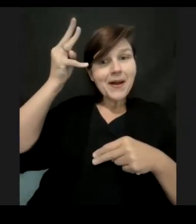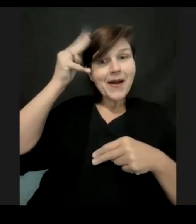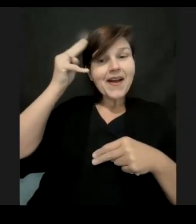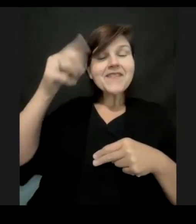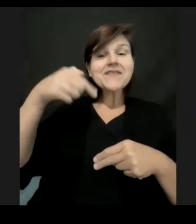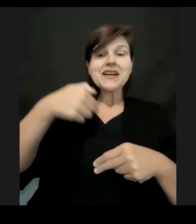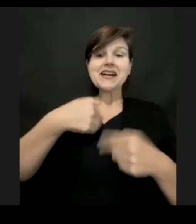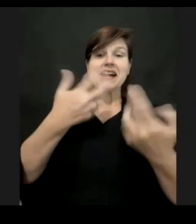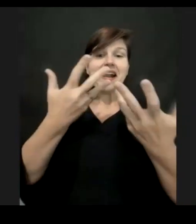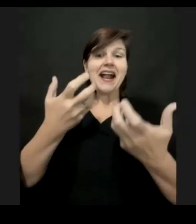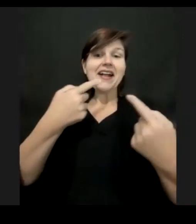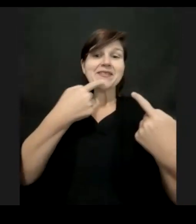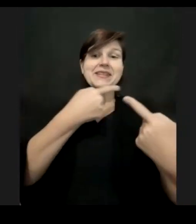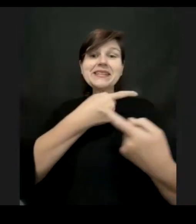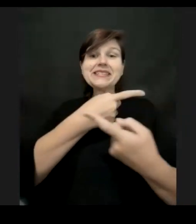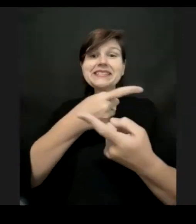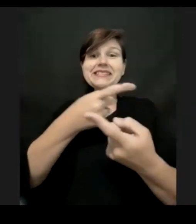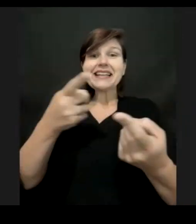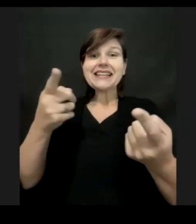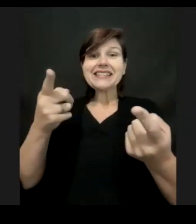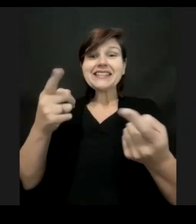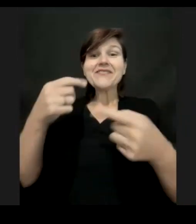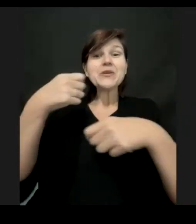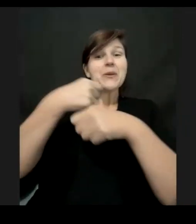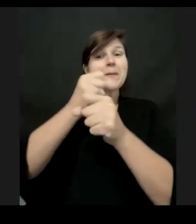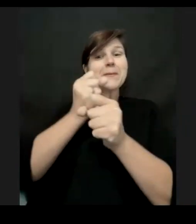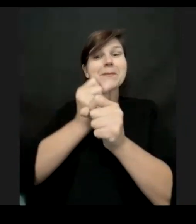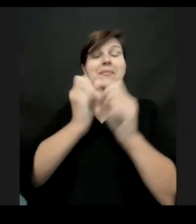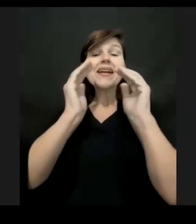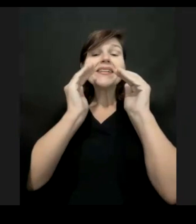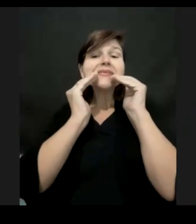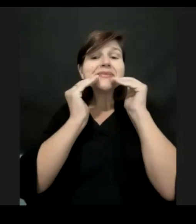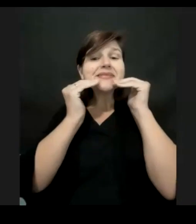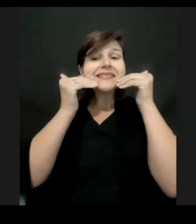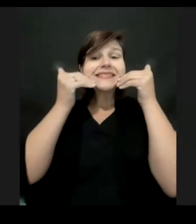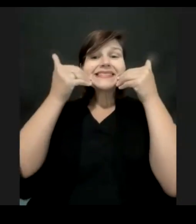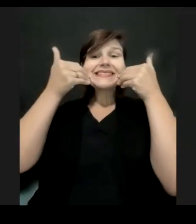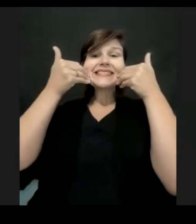If you make someone smile it makes their day!